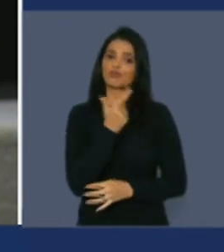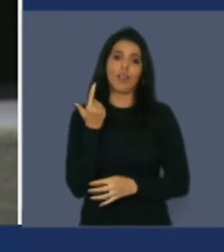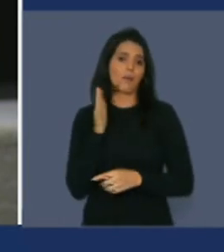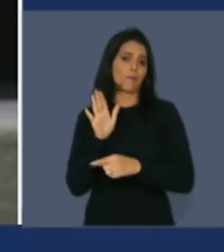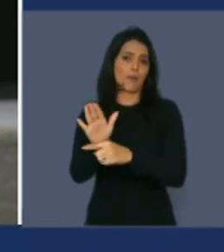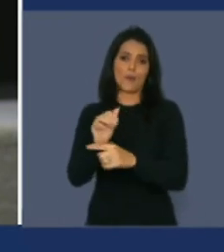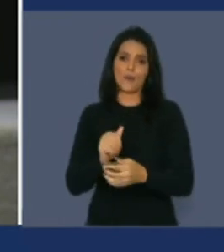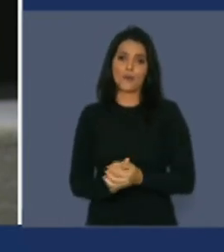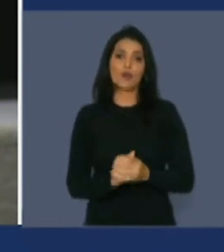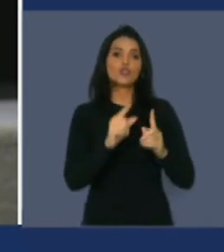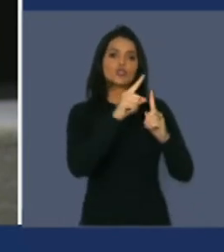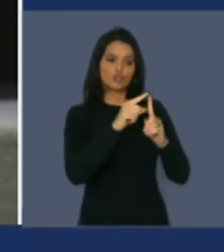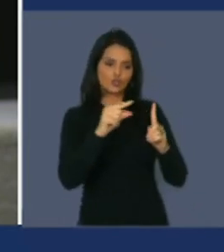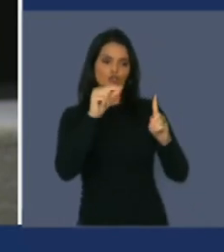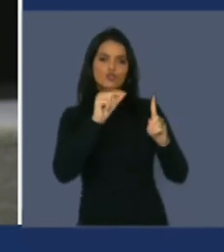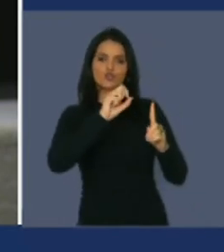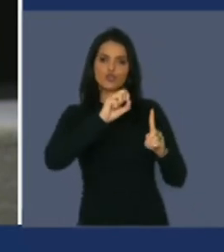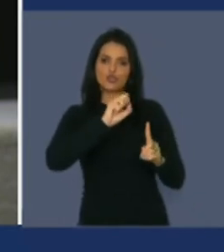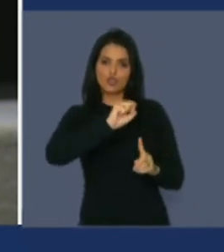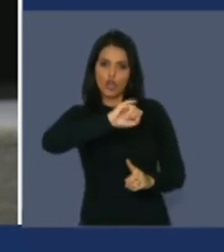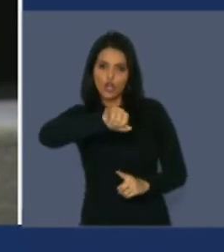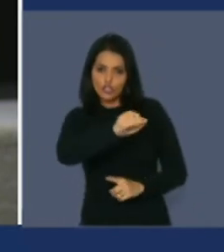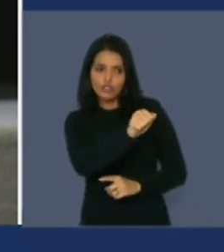PEQUENOS ESTÃO PRODUZINDO SOJA, SÓ QUE NÓS NÃO